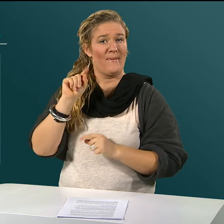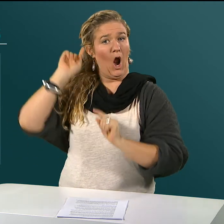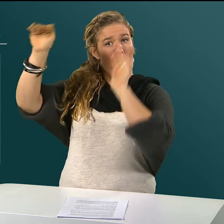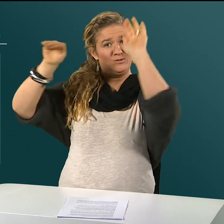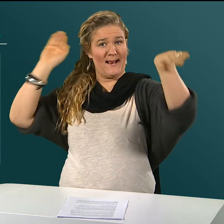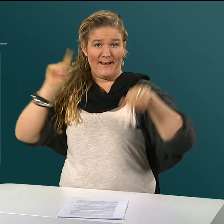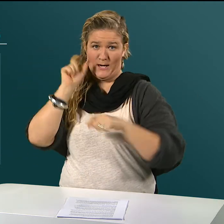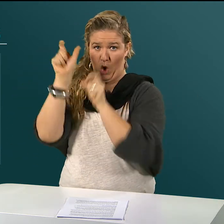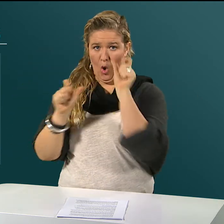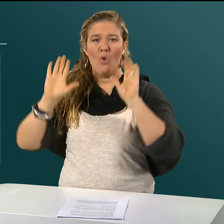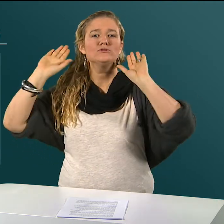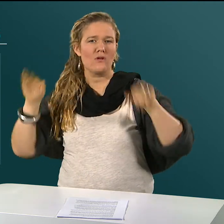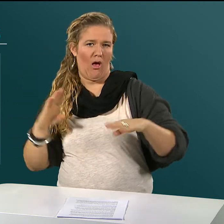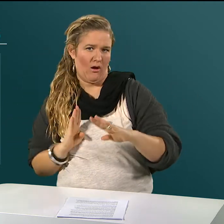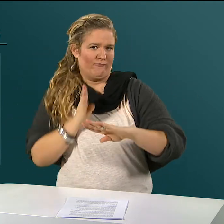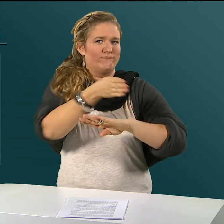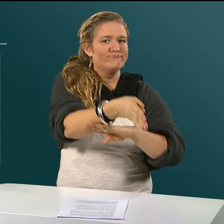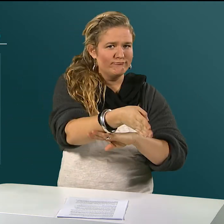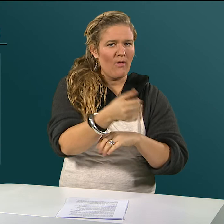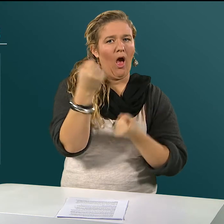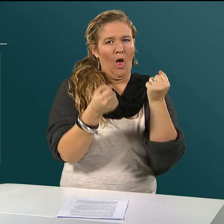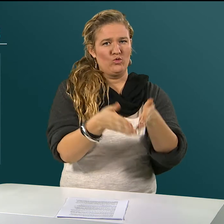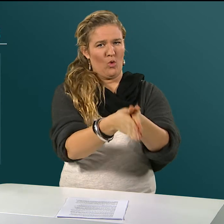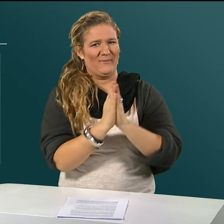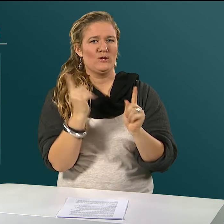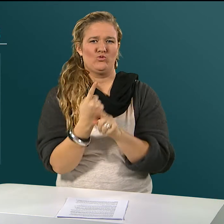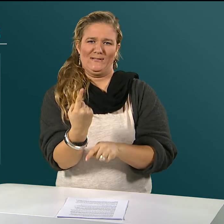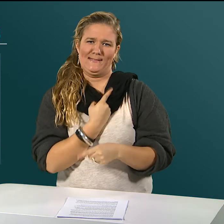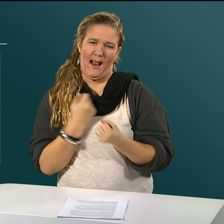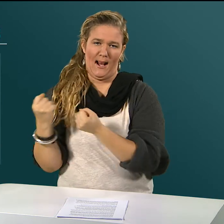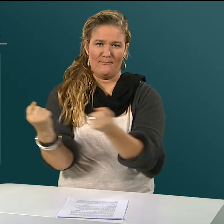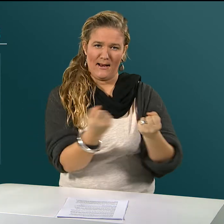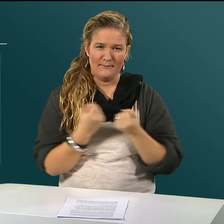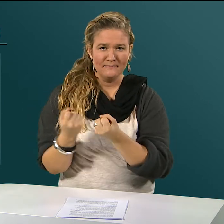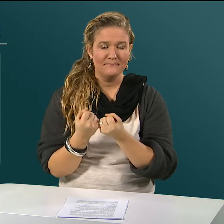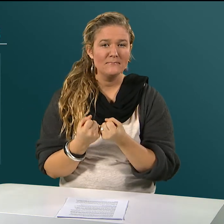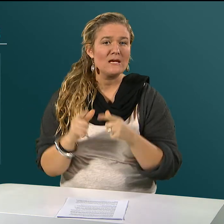Ausländische Gehörlose dürfen jedoch dort ein Auto mieten und selbst Auto fahren.